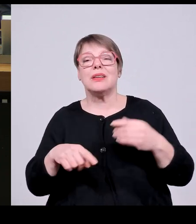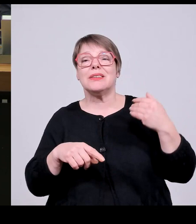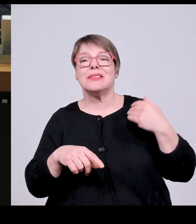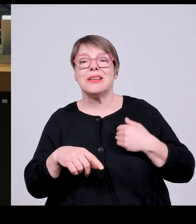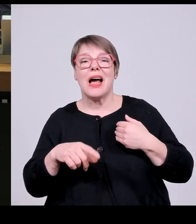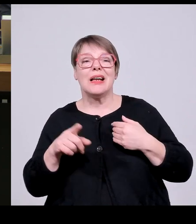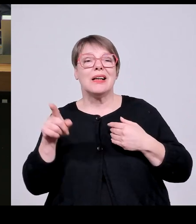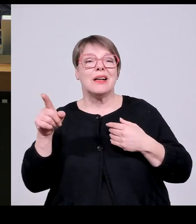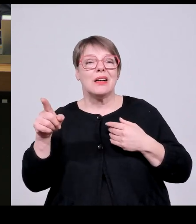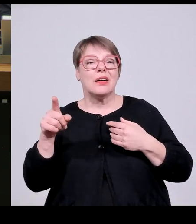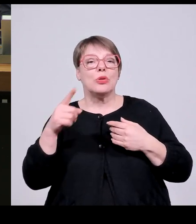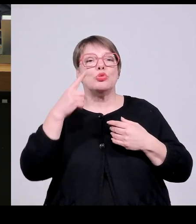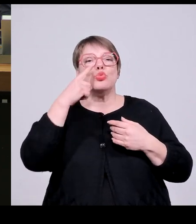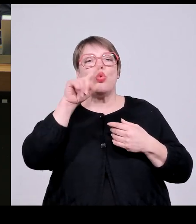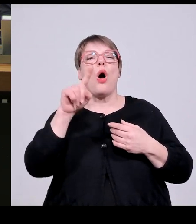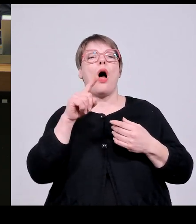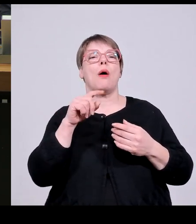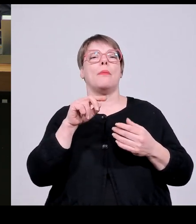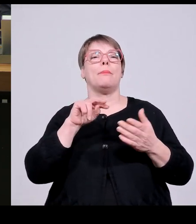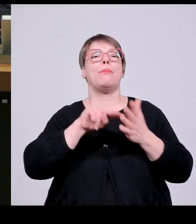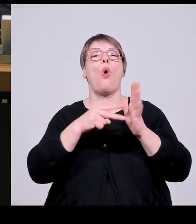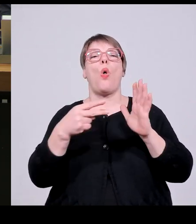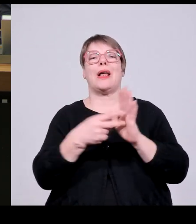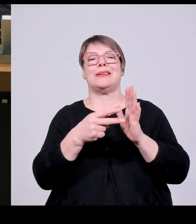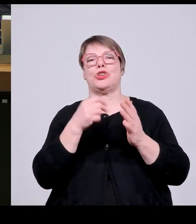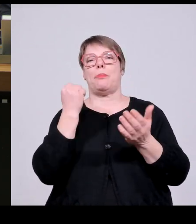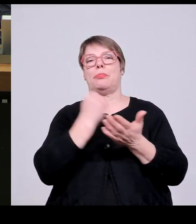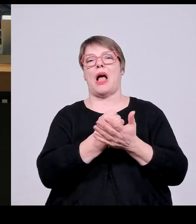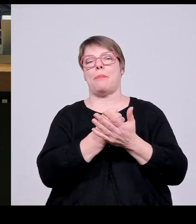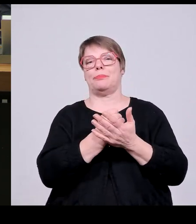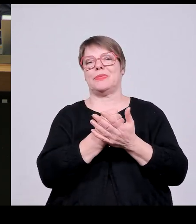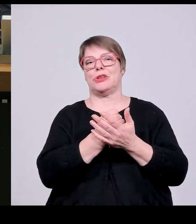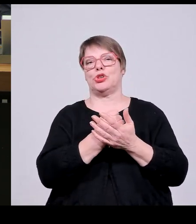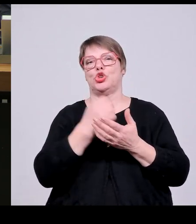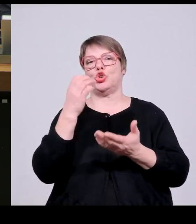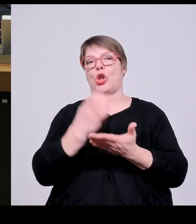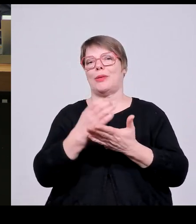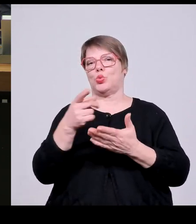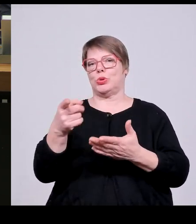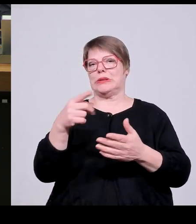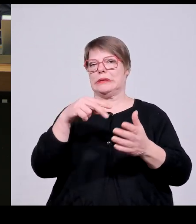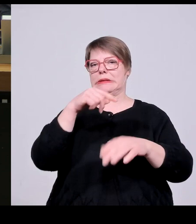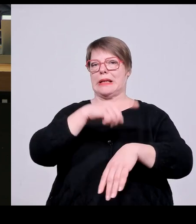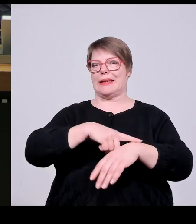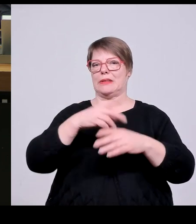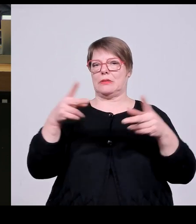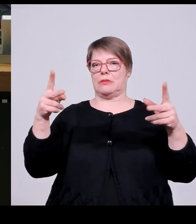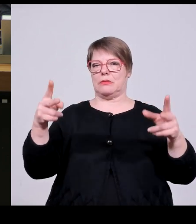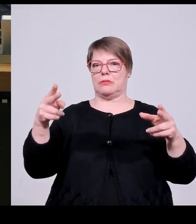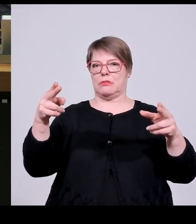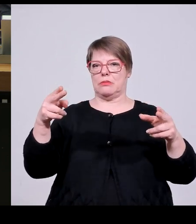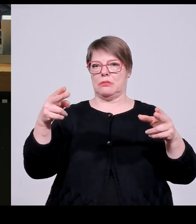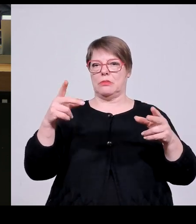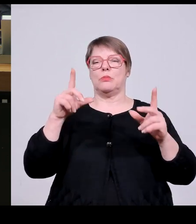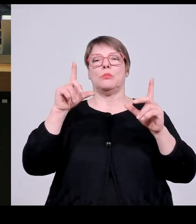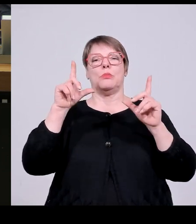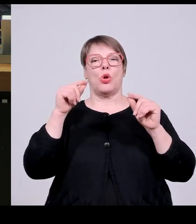gar nicht selbst in der Hand, sie sind von den Entscheidungen anderer insoweit also abhängig. Es gibt also, meine Damen und Herren, keinen absoluten